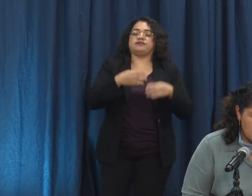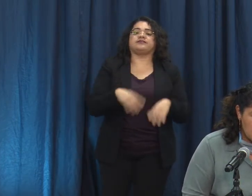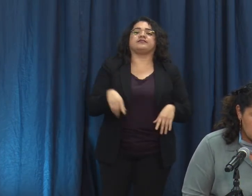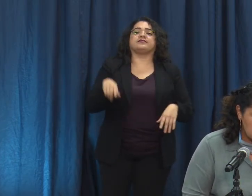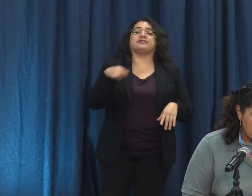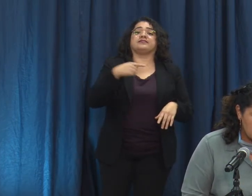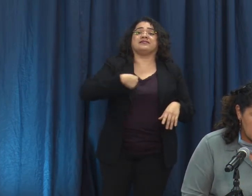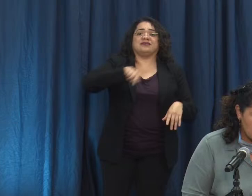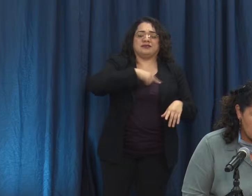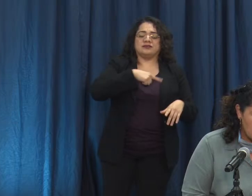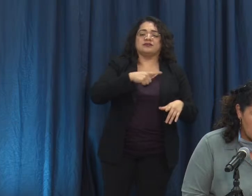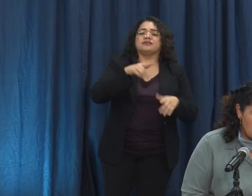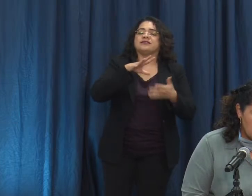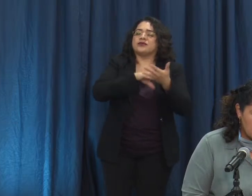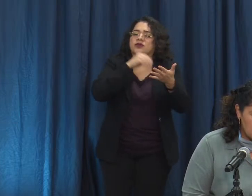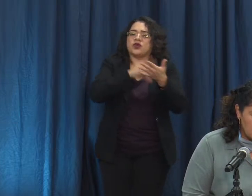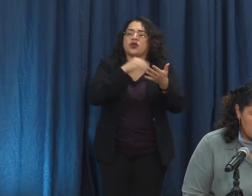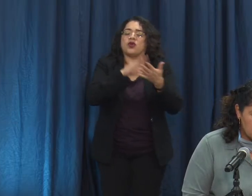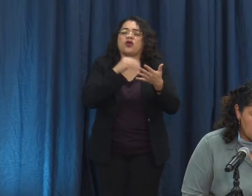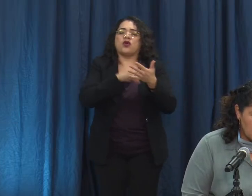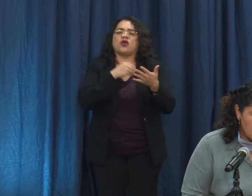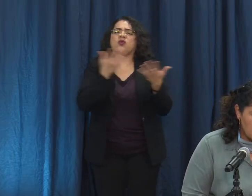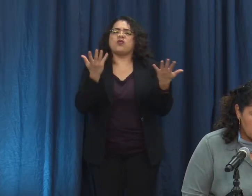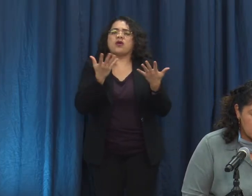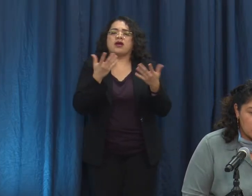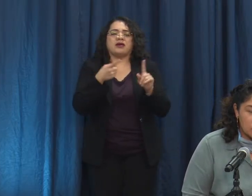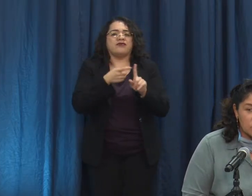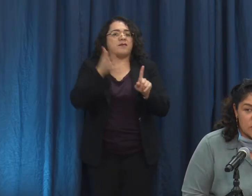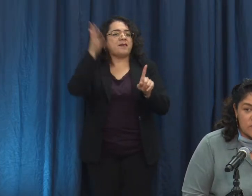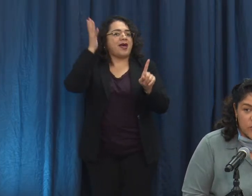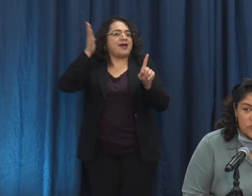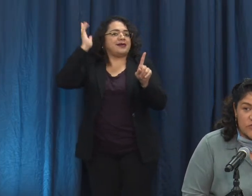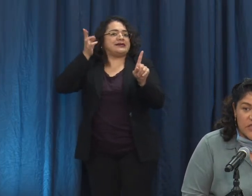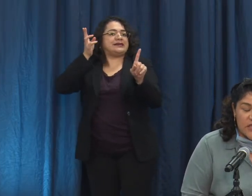aprendemos del pasado para ayudar inform are a nuestros elsewhere so's que